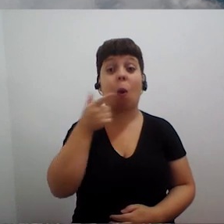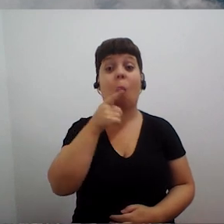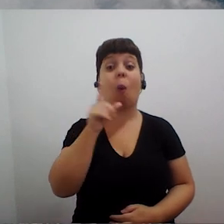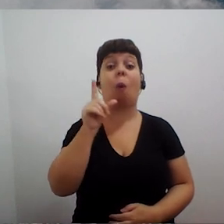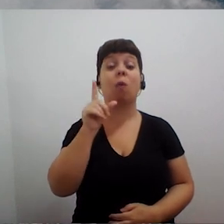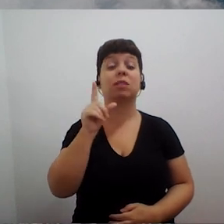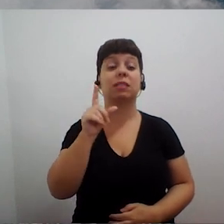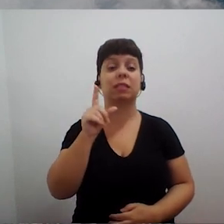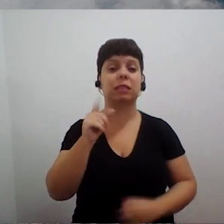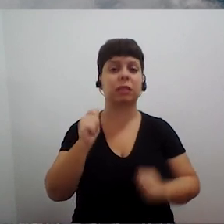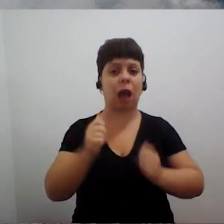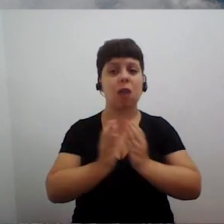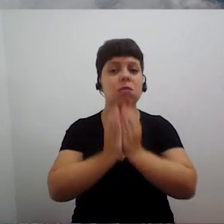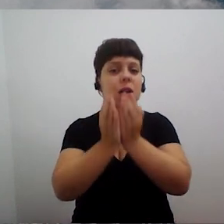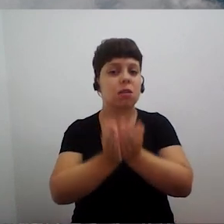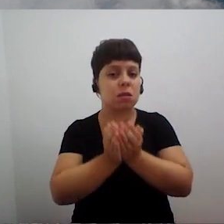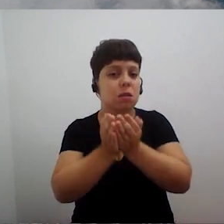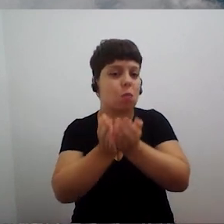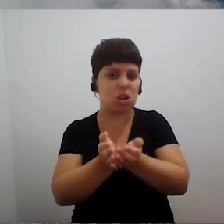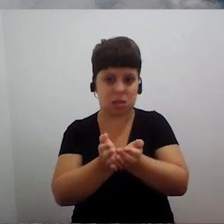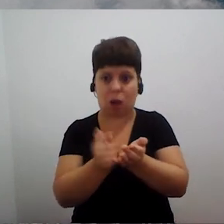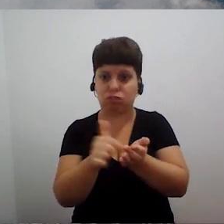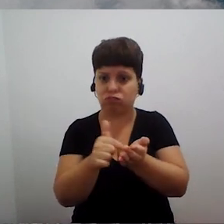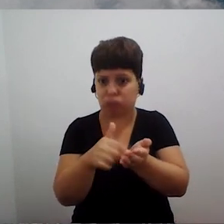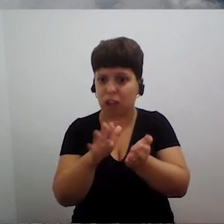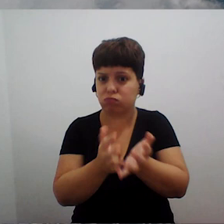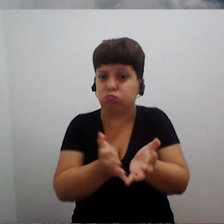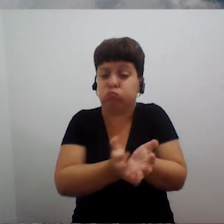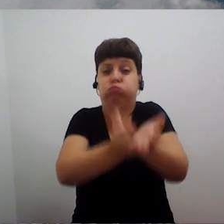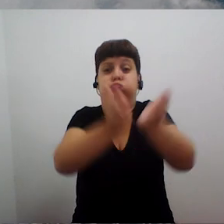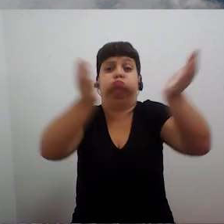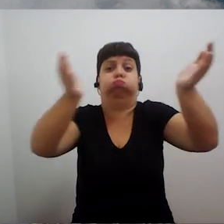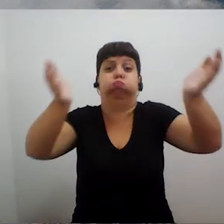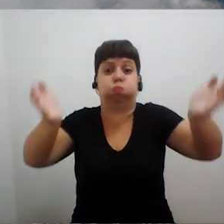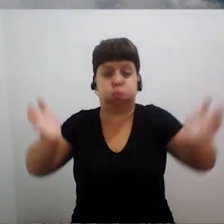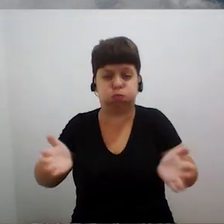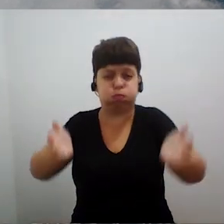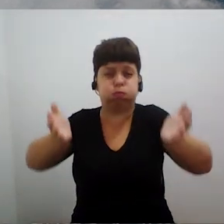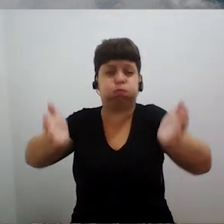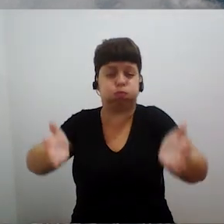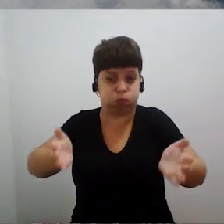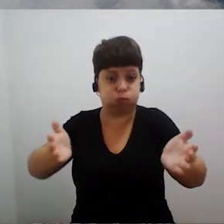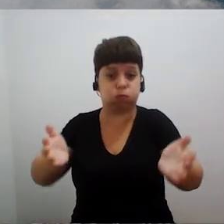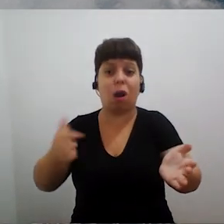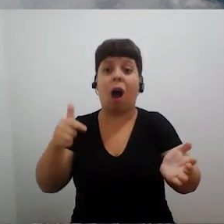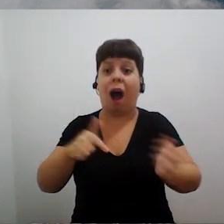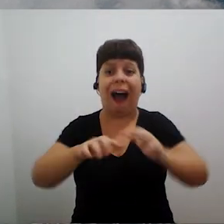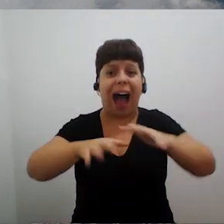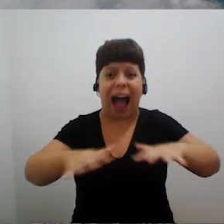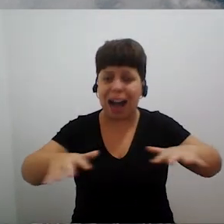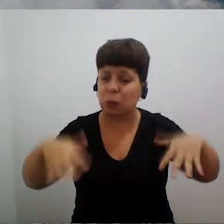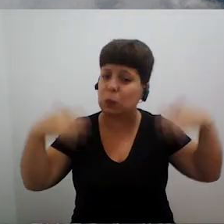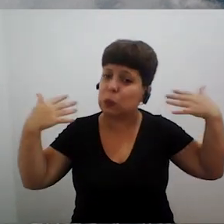transportar em embarcações pesadas, é porque realmente ela é muito poderosa